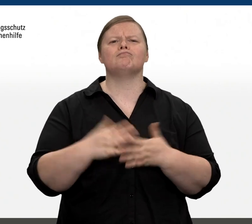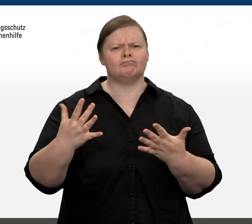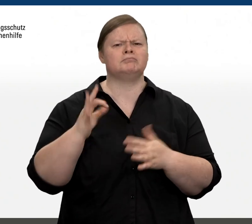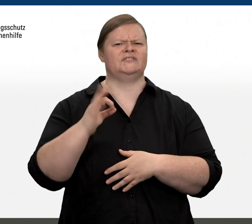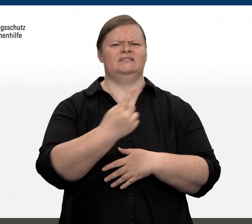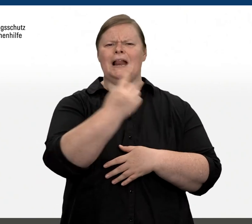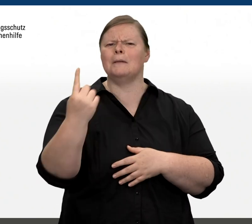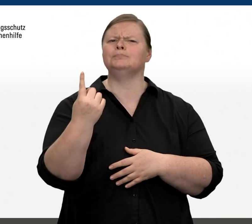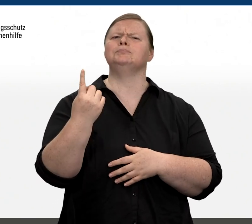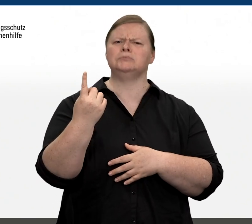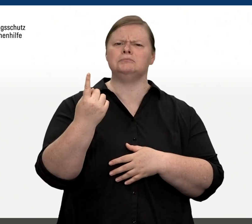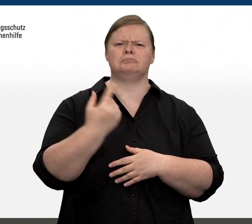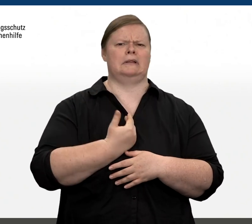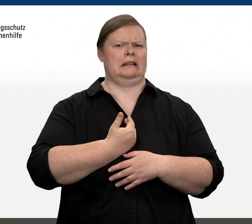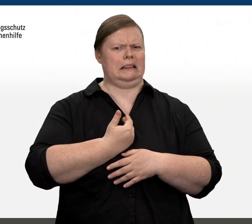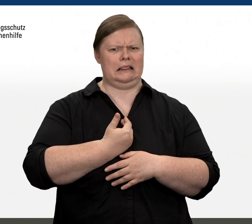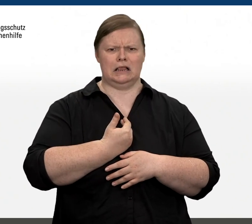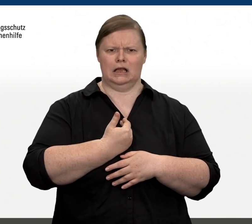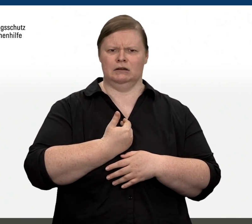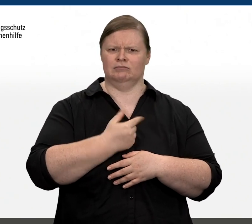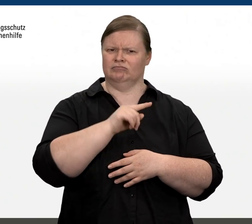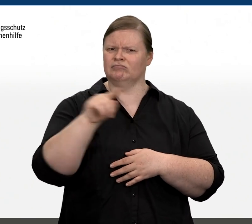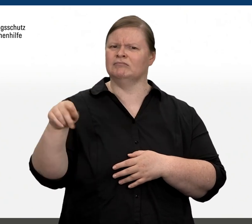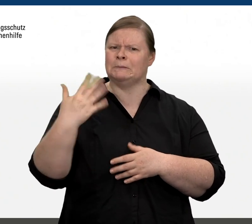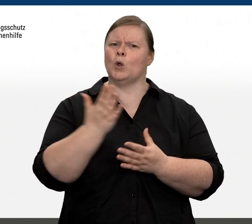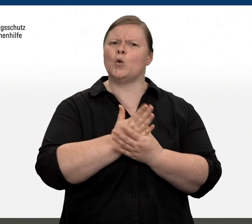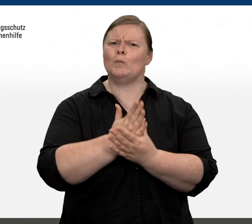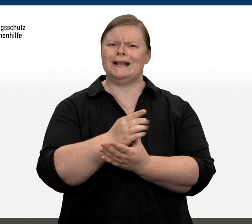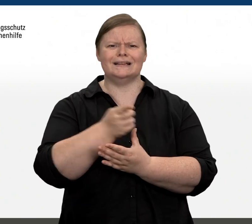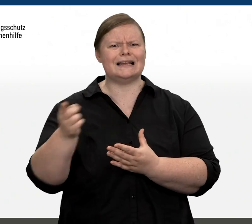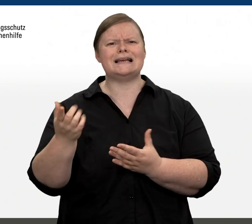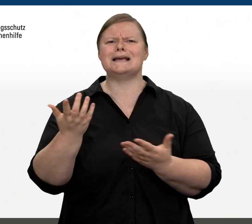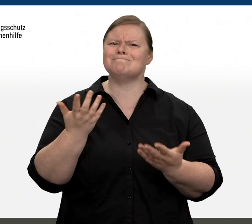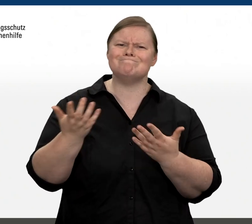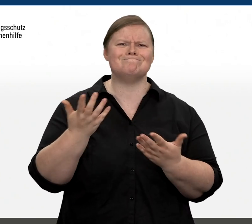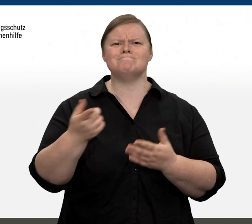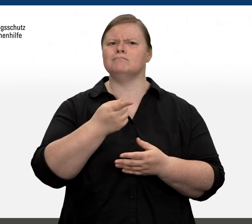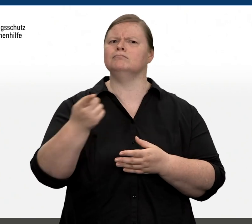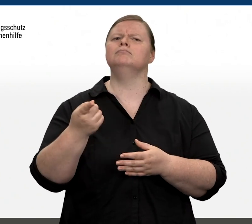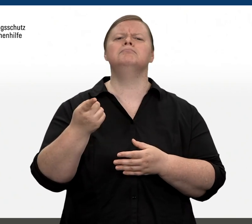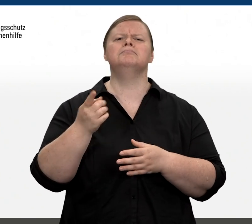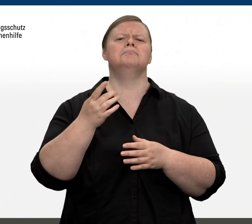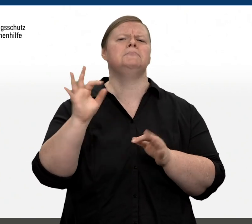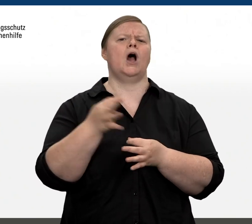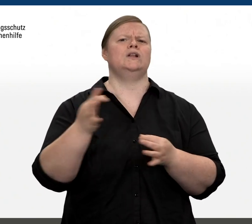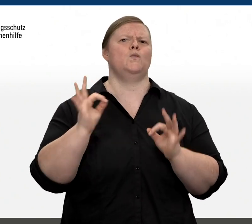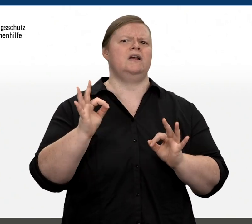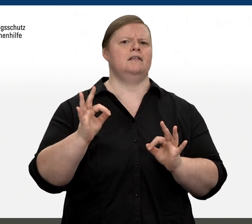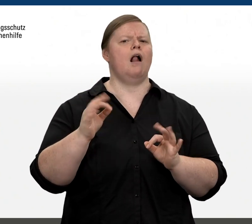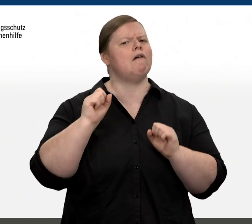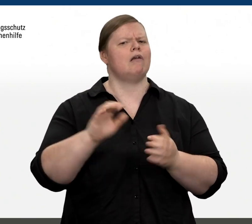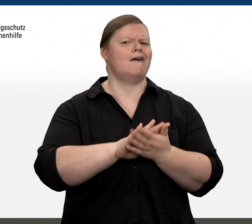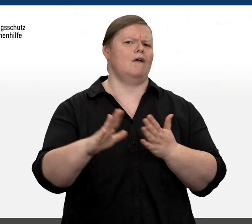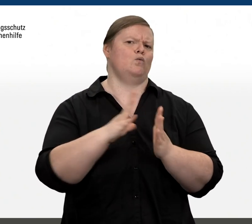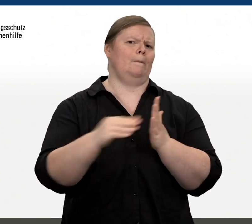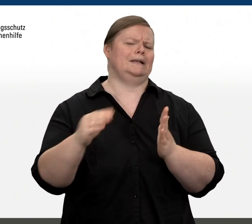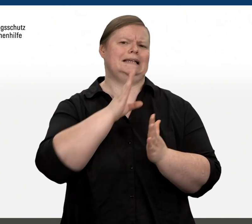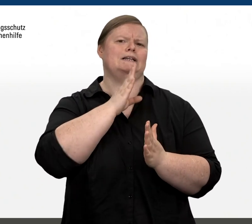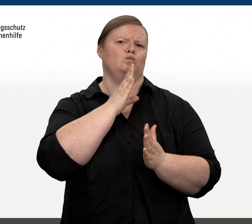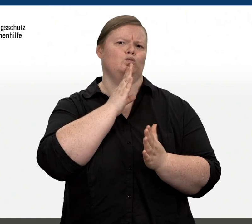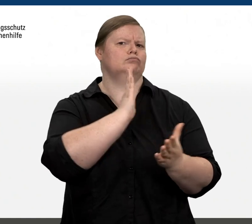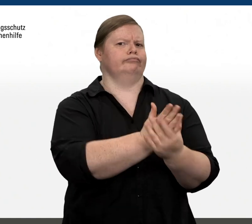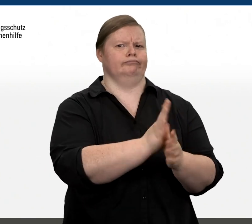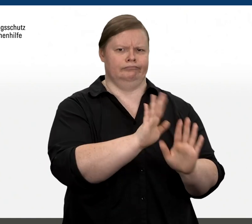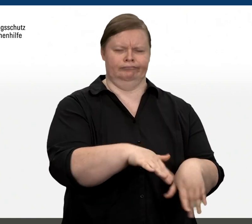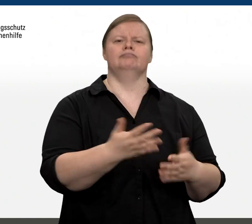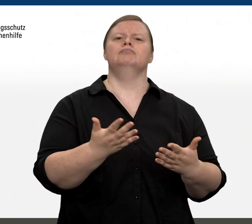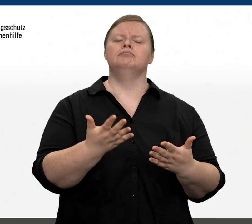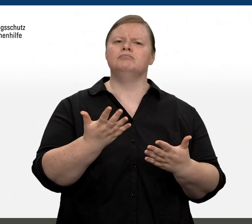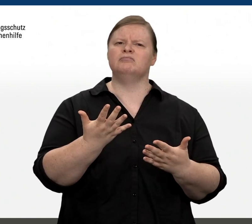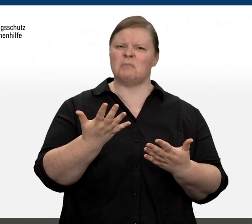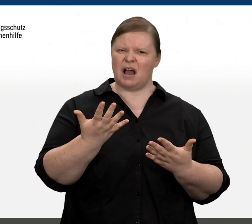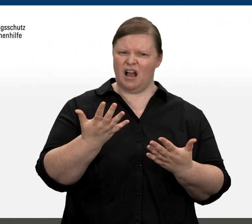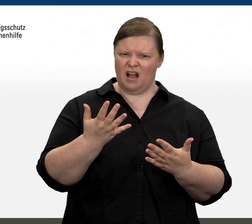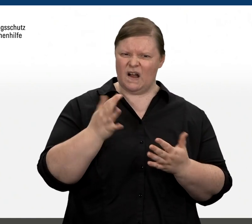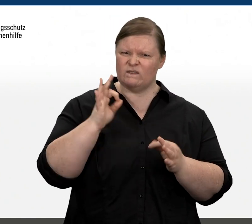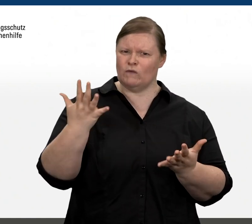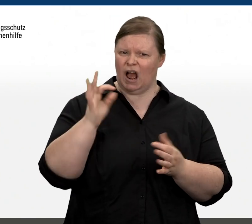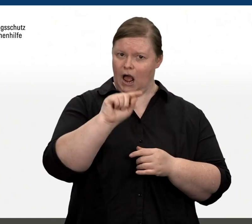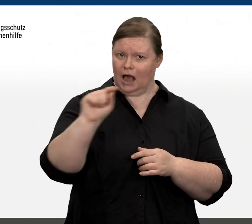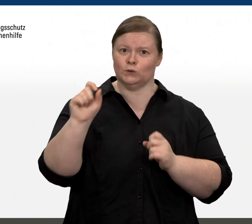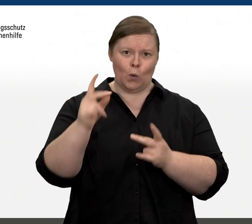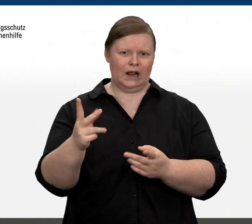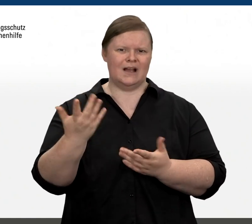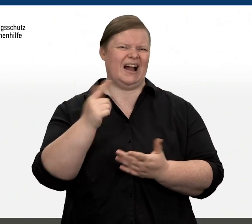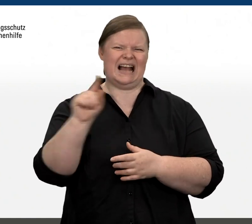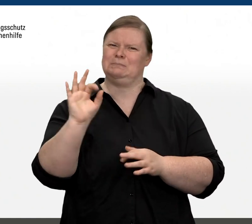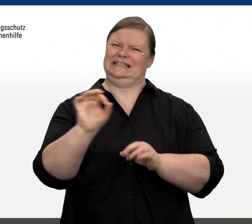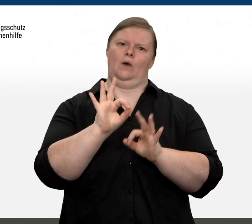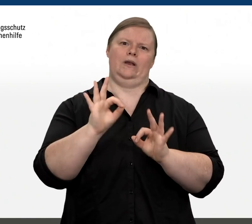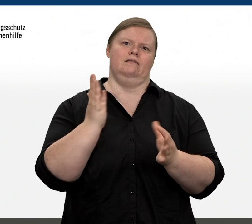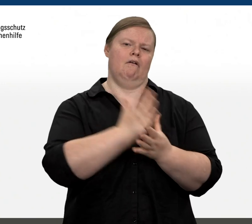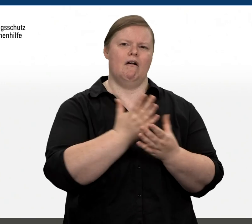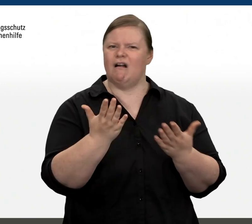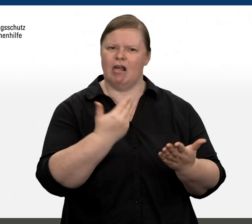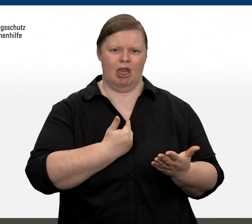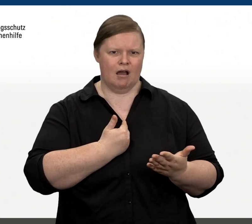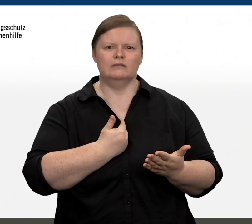Bei welchen Dokumenten eine einfache Kopie in der Dokumentenmappe reicht